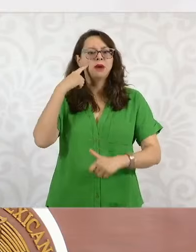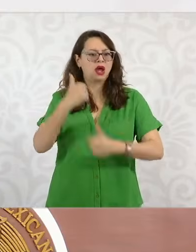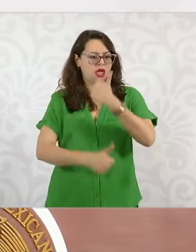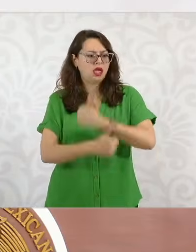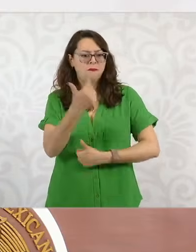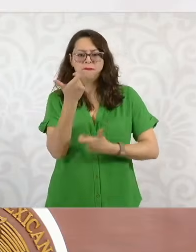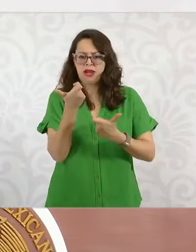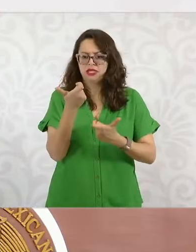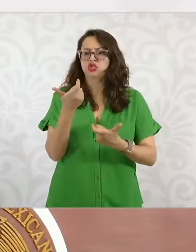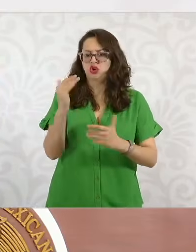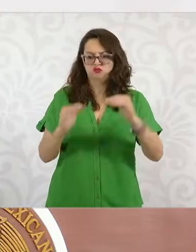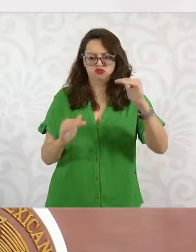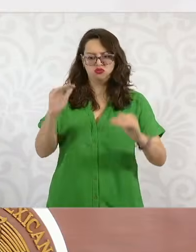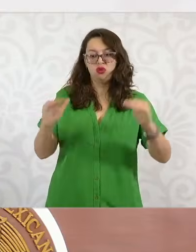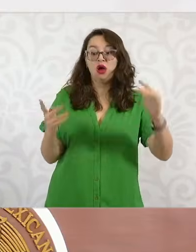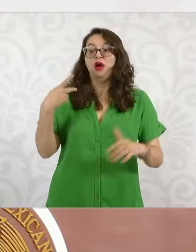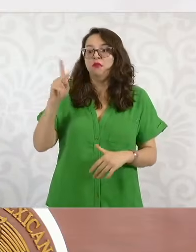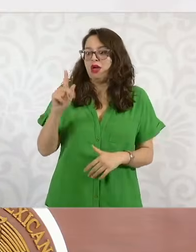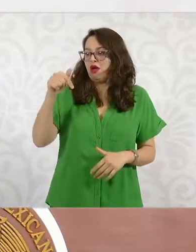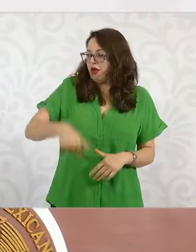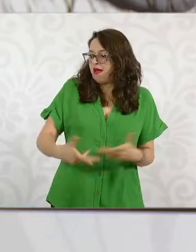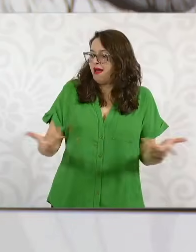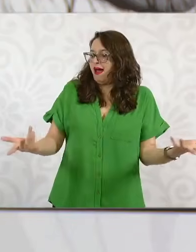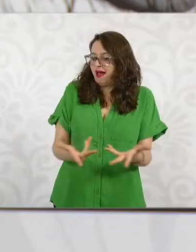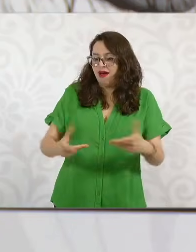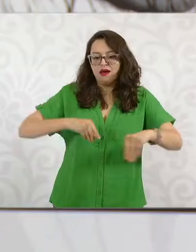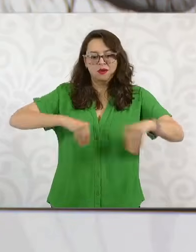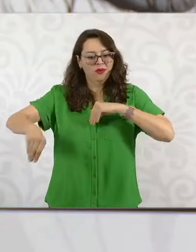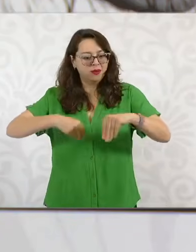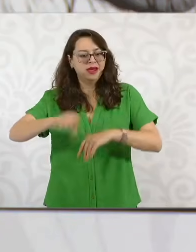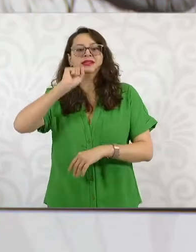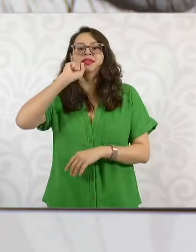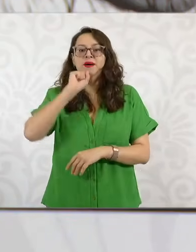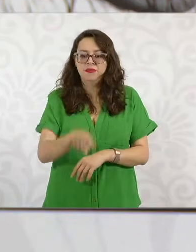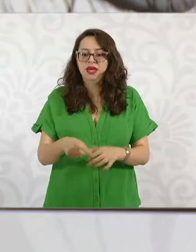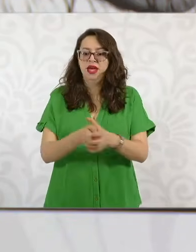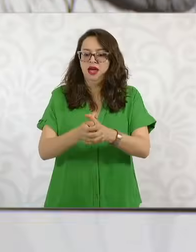pero es muy importante que aquí se produzca, se desarrolle, se investigue